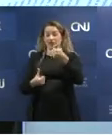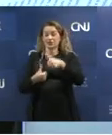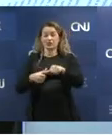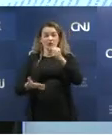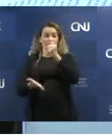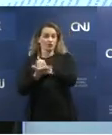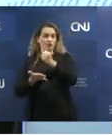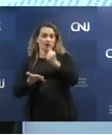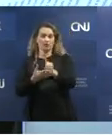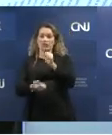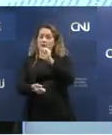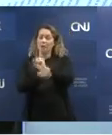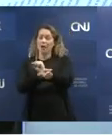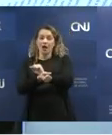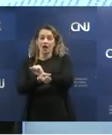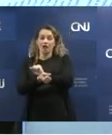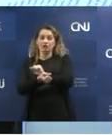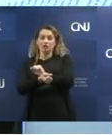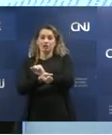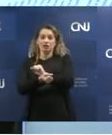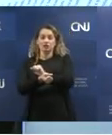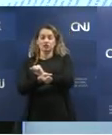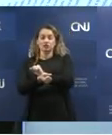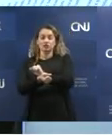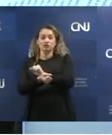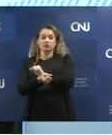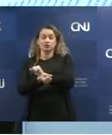desde que, desde